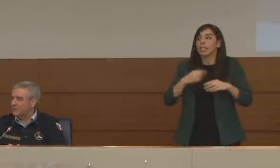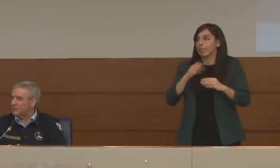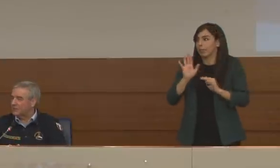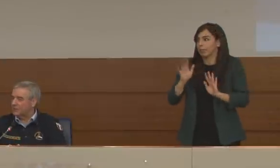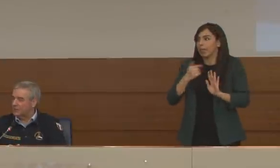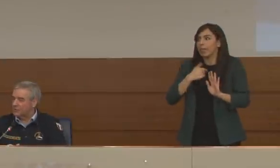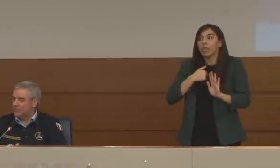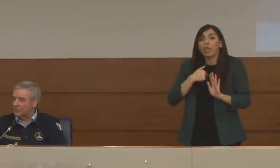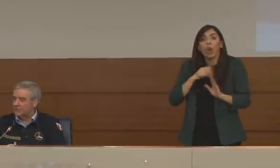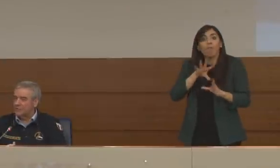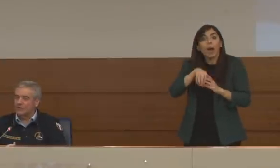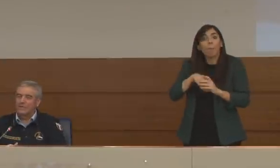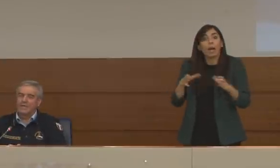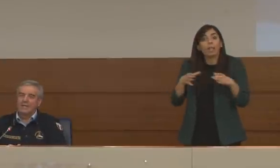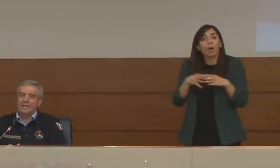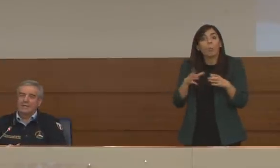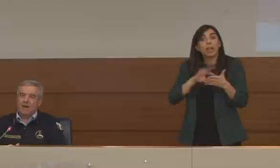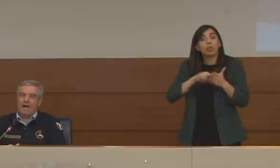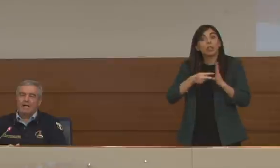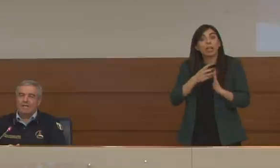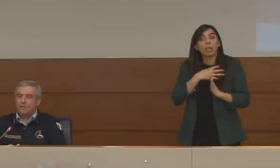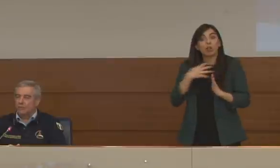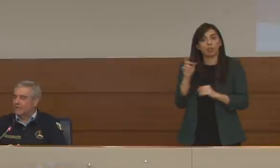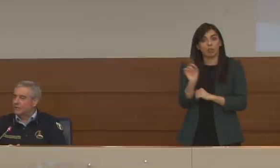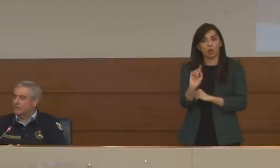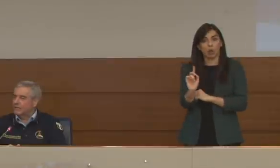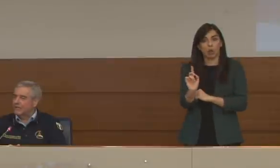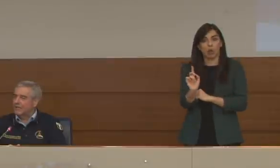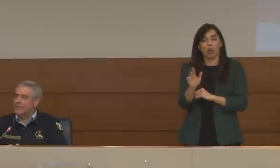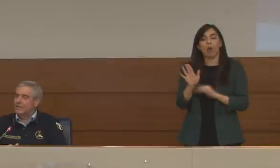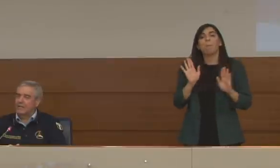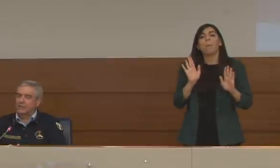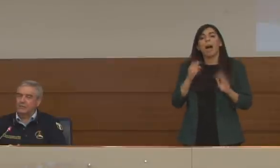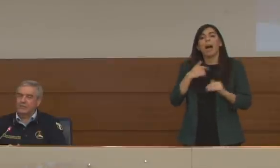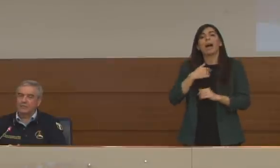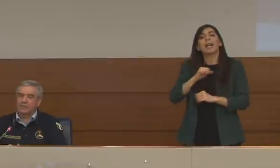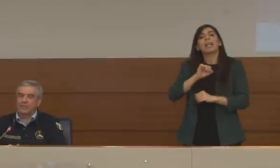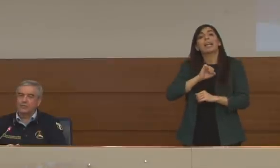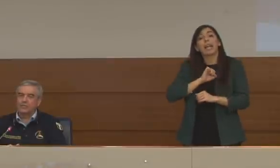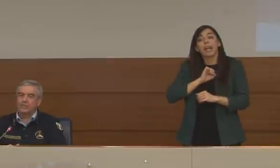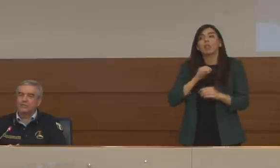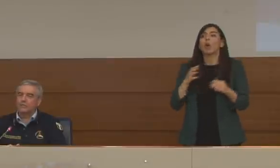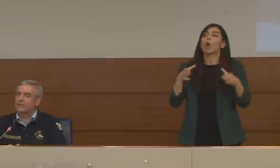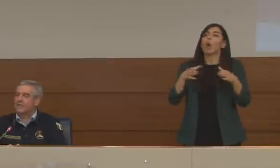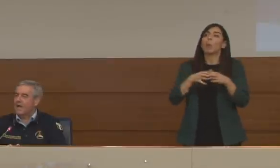Comitato Tecnico Scientifico. Ma io credo che il Comitato Tecnico Scientifico darà